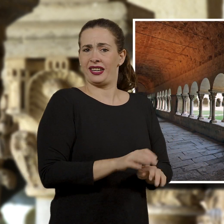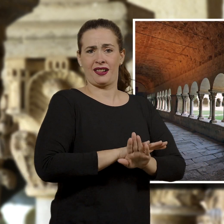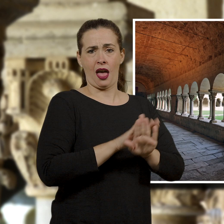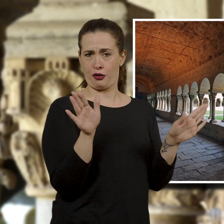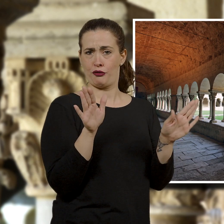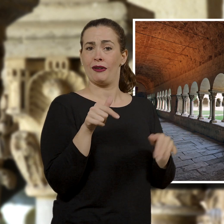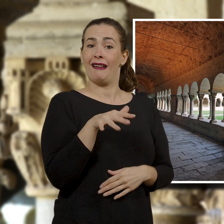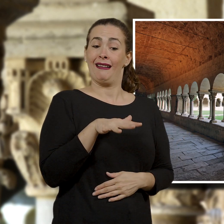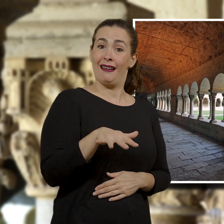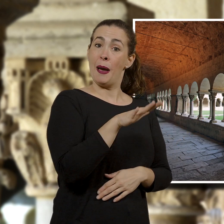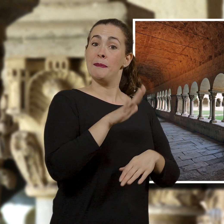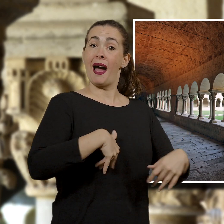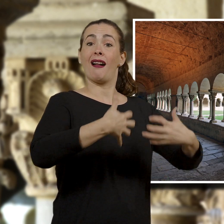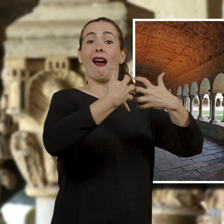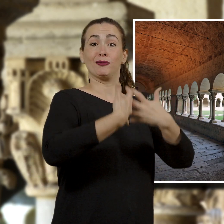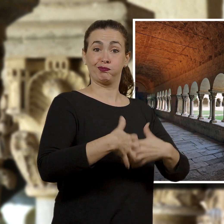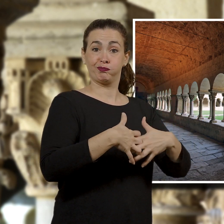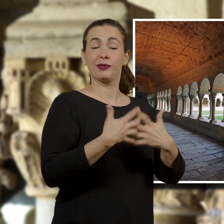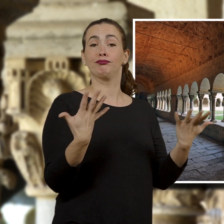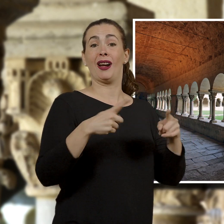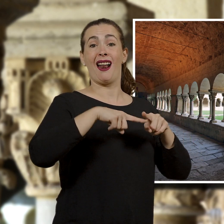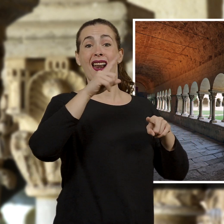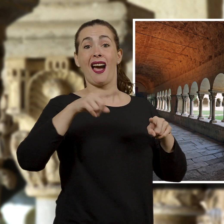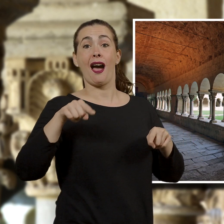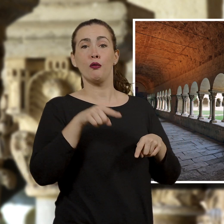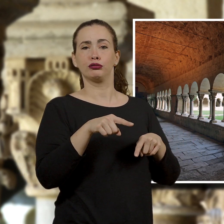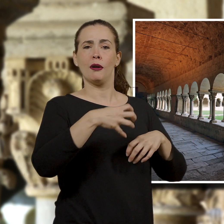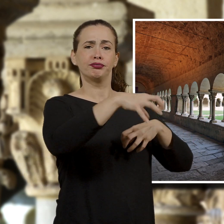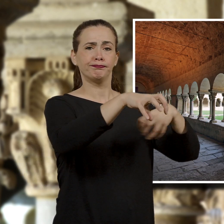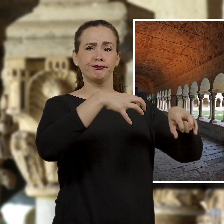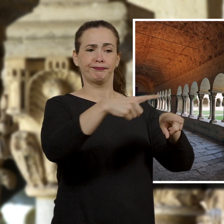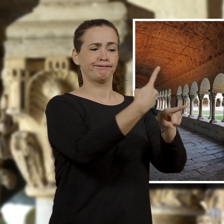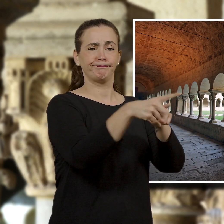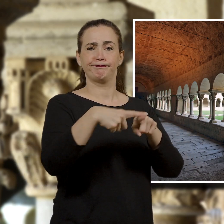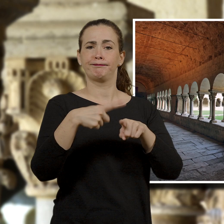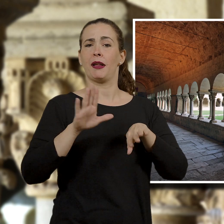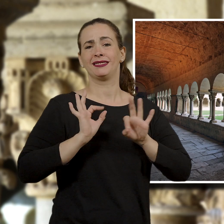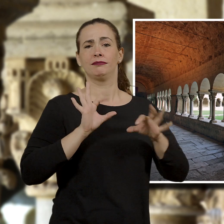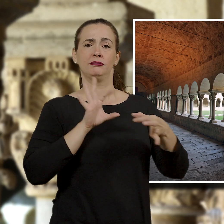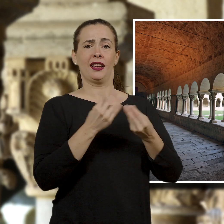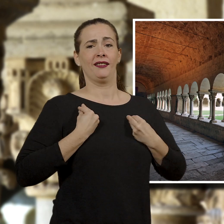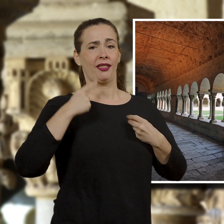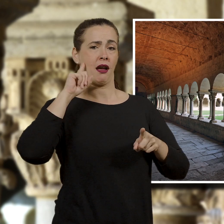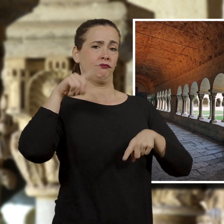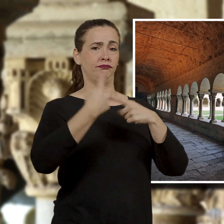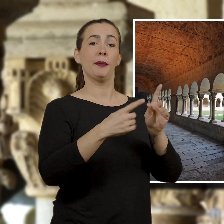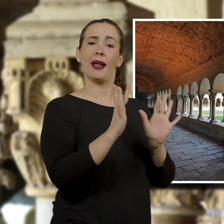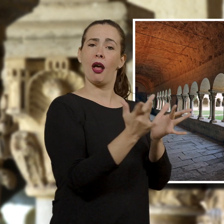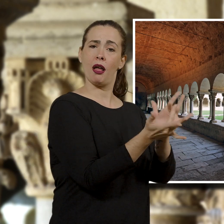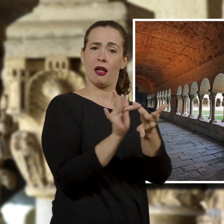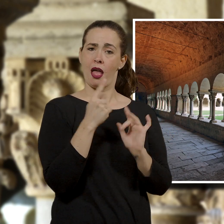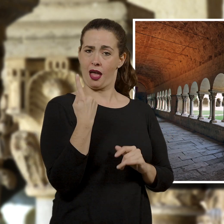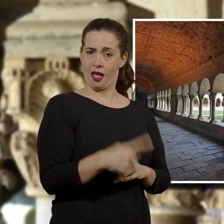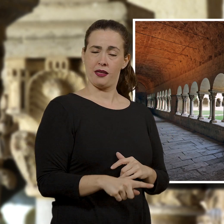Com a espai funcional, un claustre articula els diferents espais de la vida comunitària i els connecta.